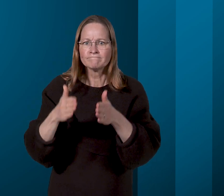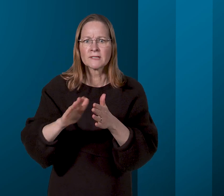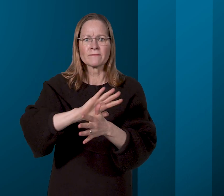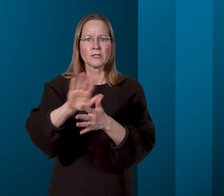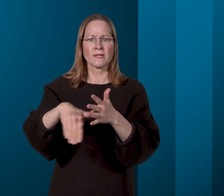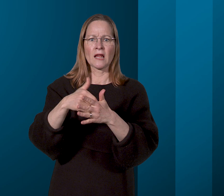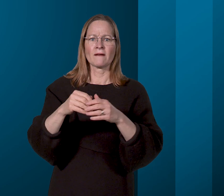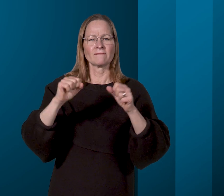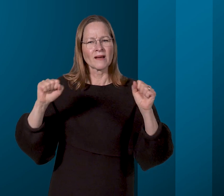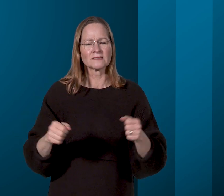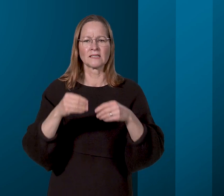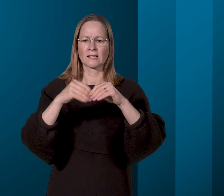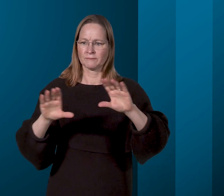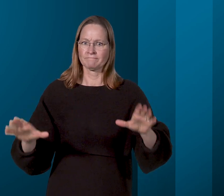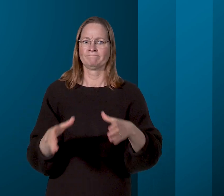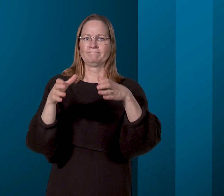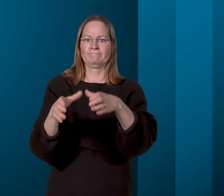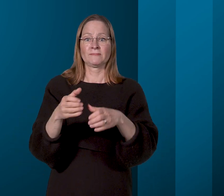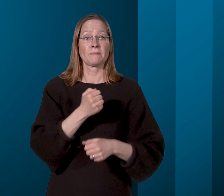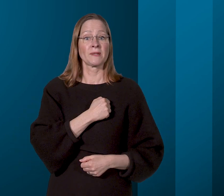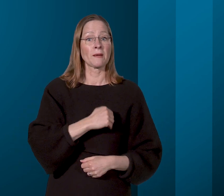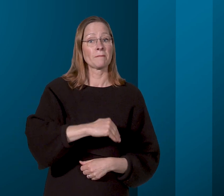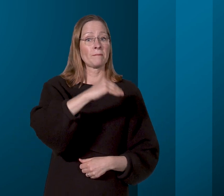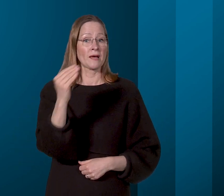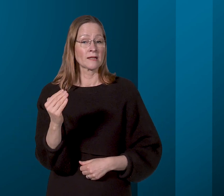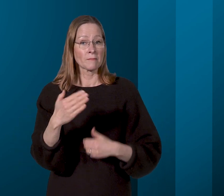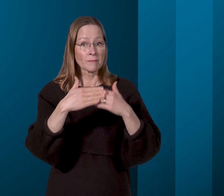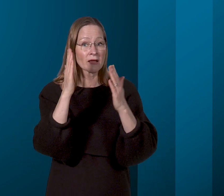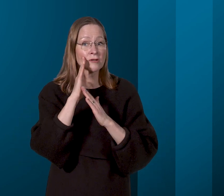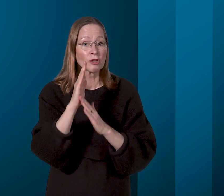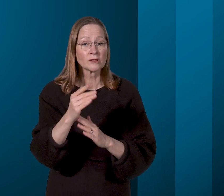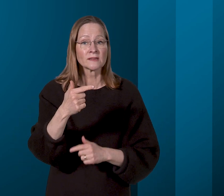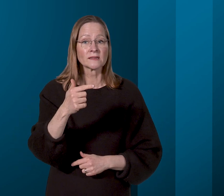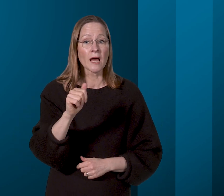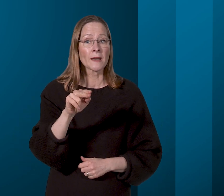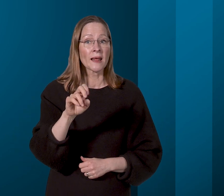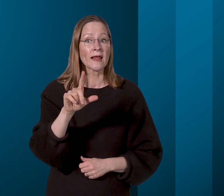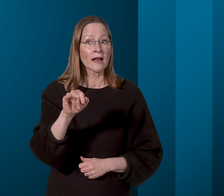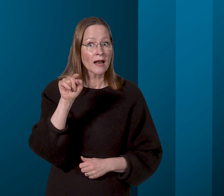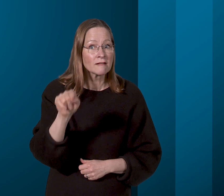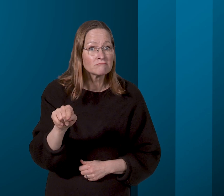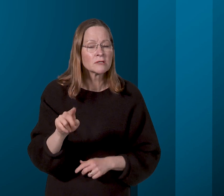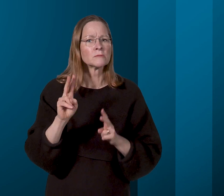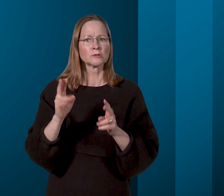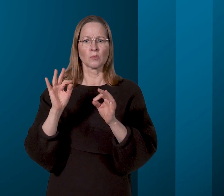keskittää viittomakielinen varhaiskasvatus Pitäjänmäen päiväkoti Taneliin sekä siihen,